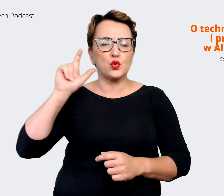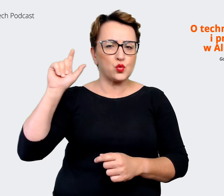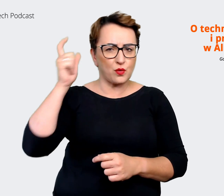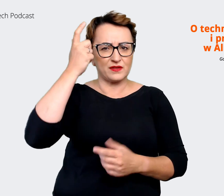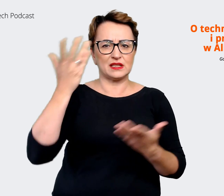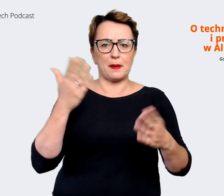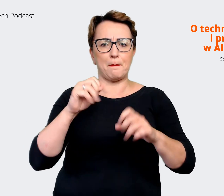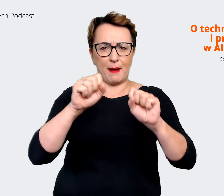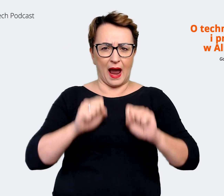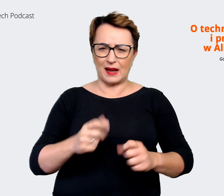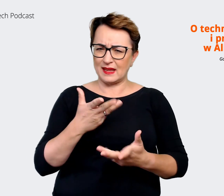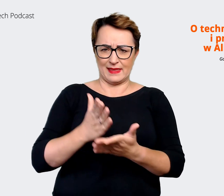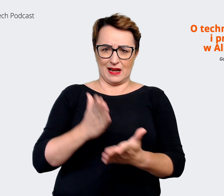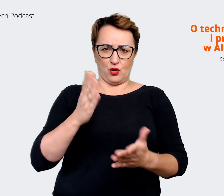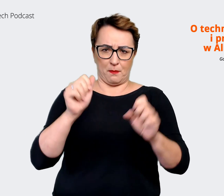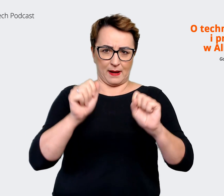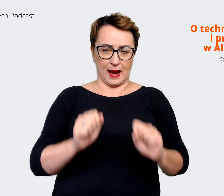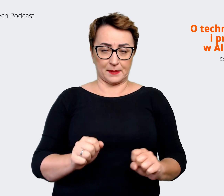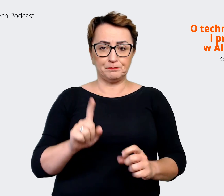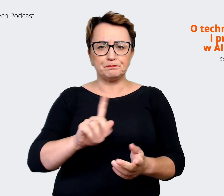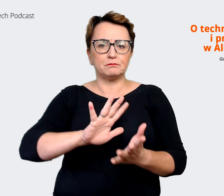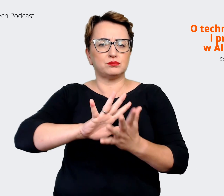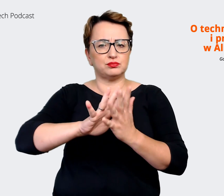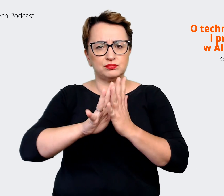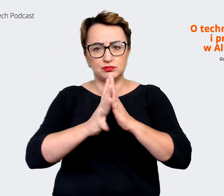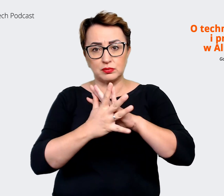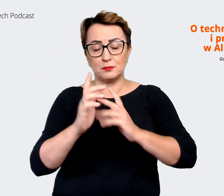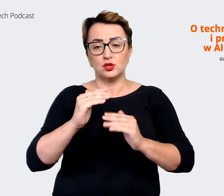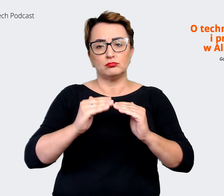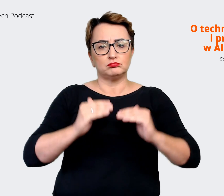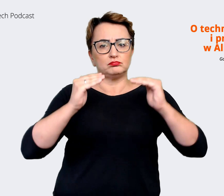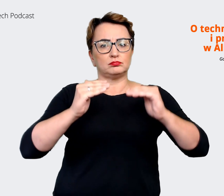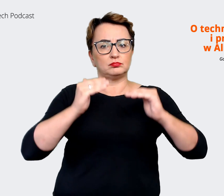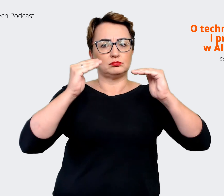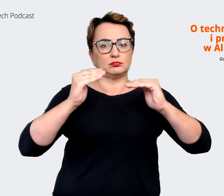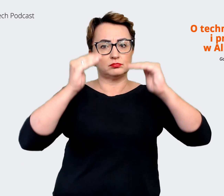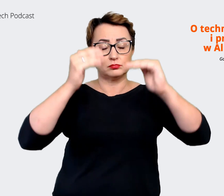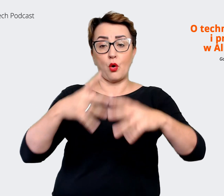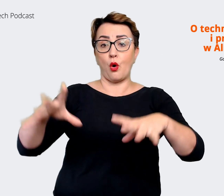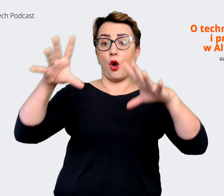banków, ale nie tylko. I tak to ewoluowało, że przechodząc przez kolejne szczeble, dostałem